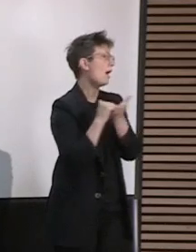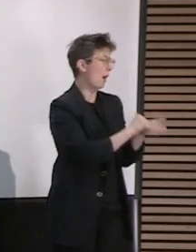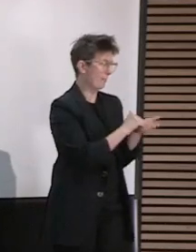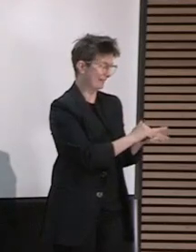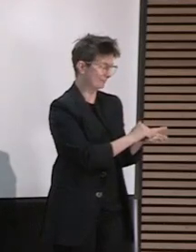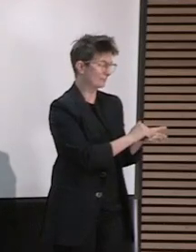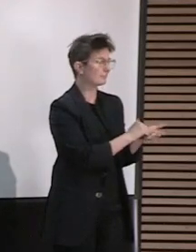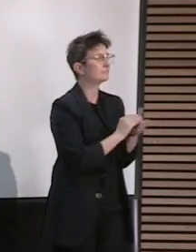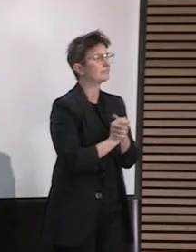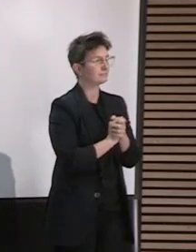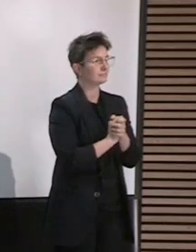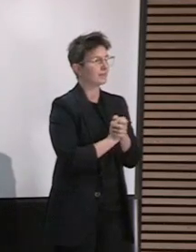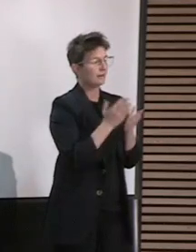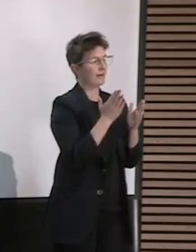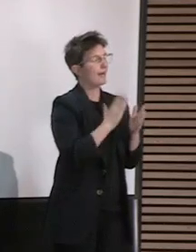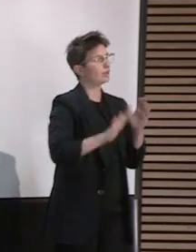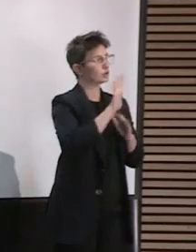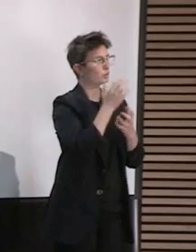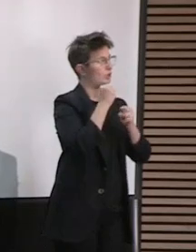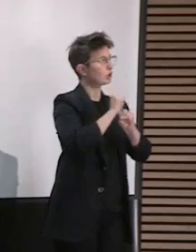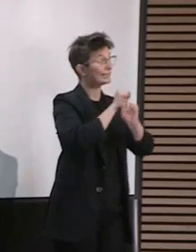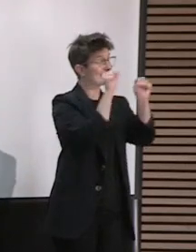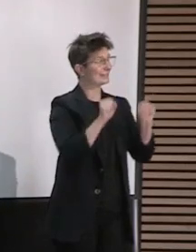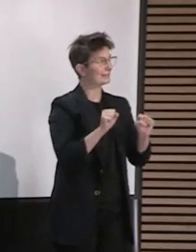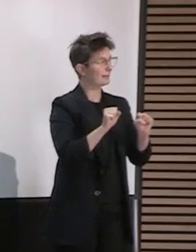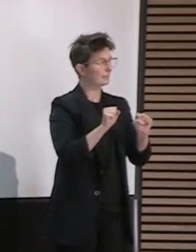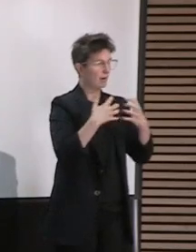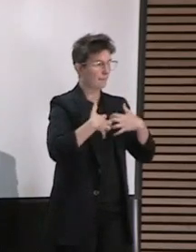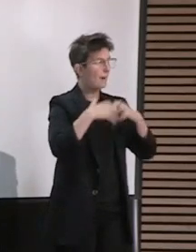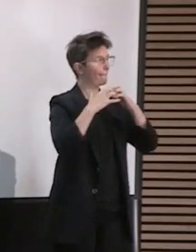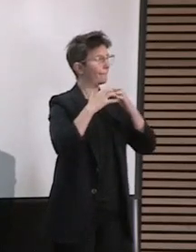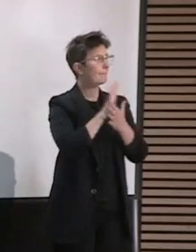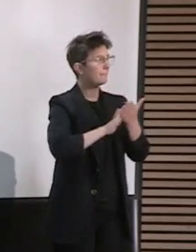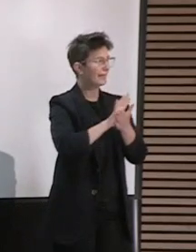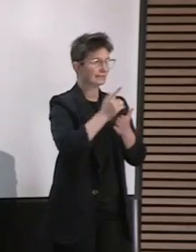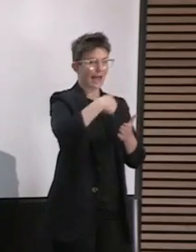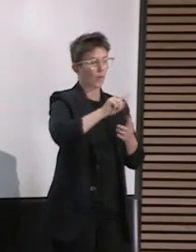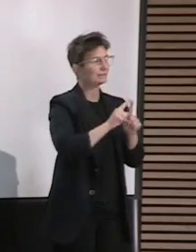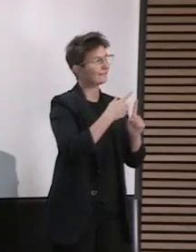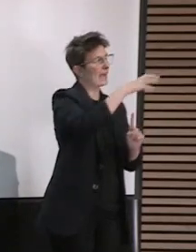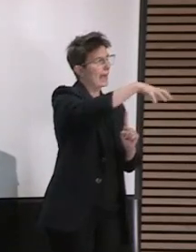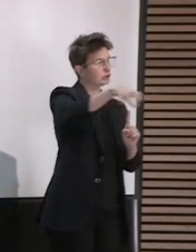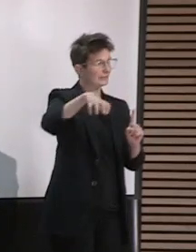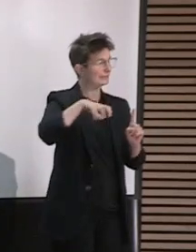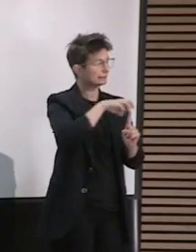ng piha me ng Minita kua